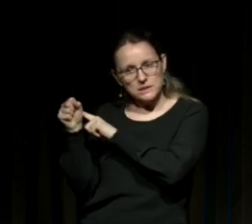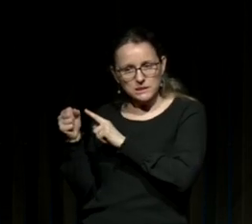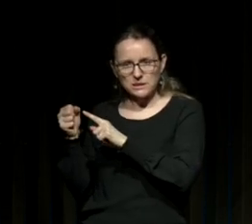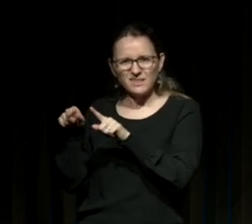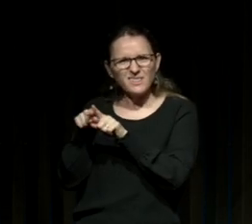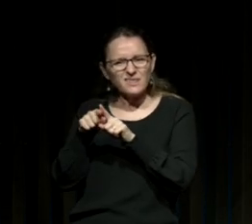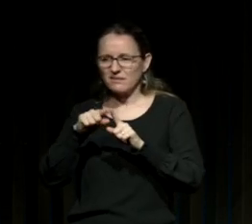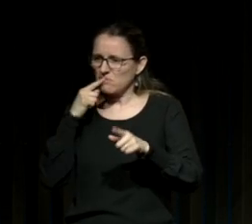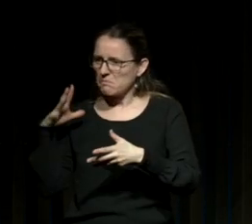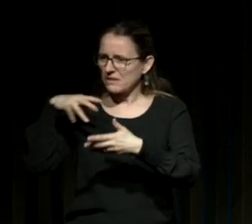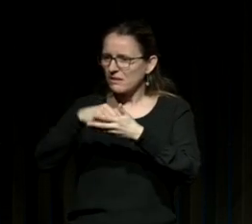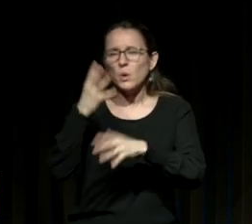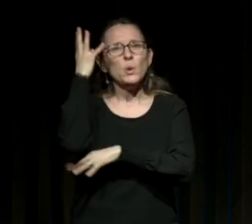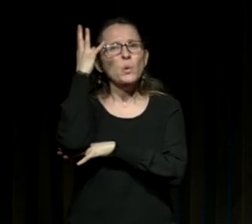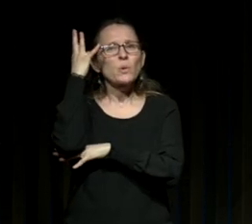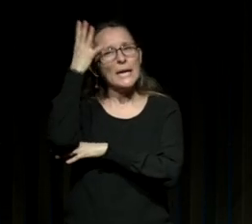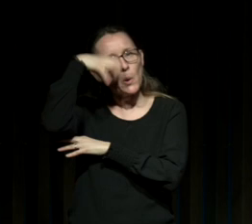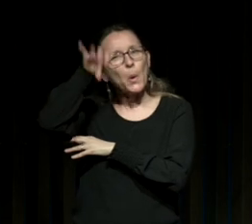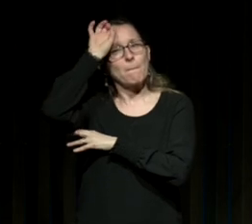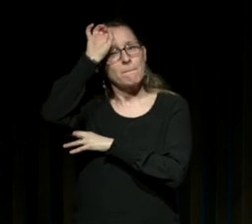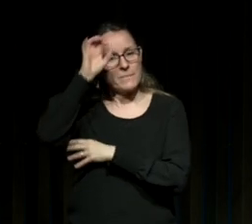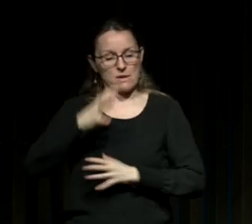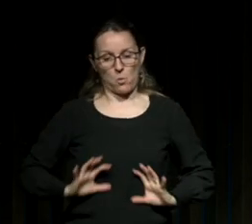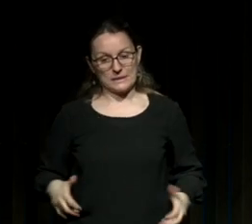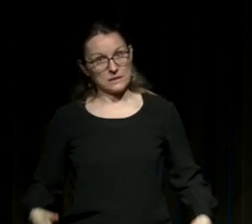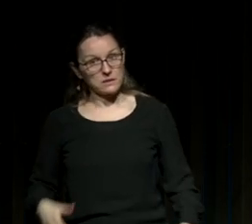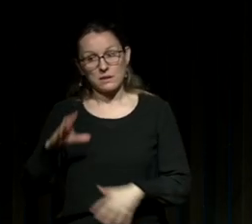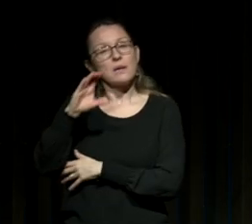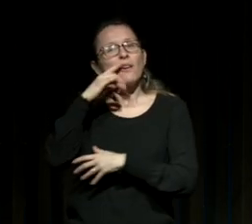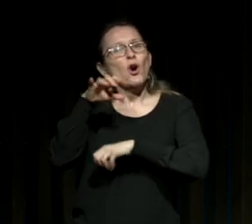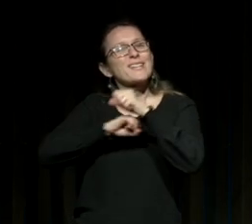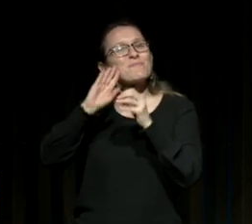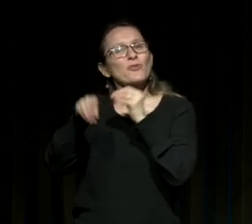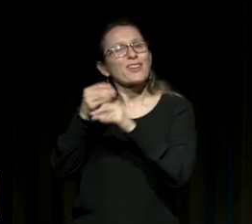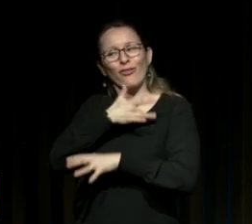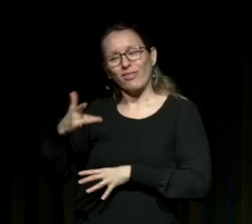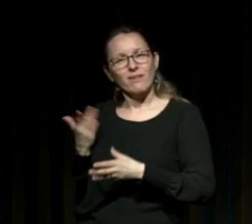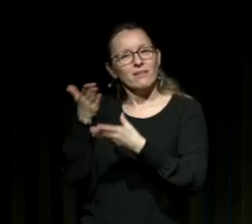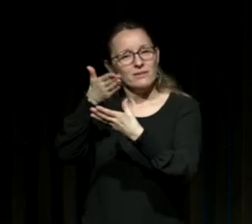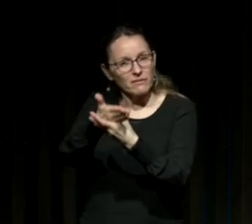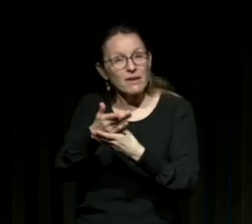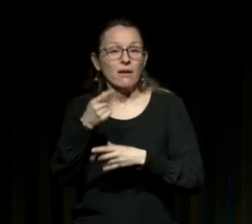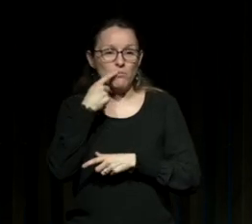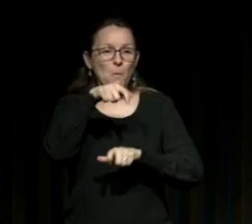européen d'obésité venant un petit peu mettre en garde les scientifiques et les médecins qui